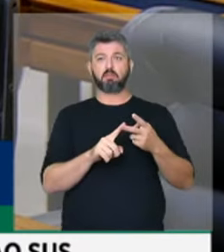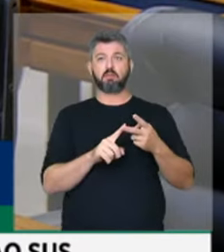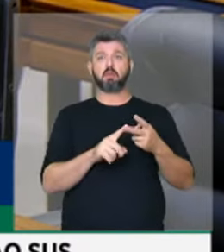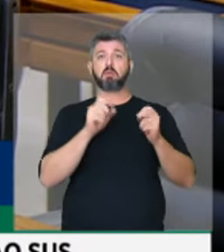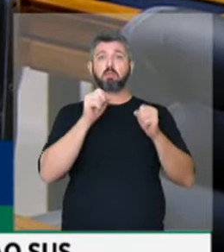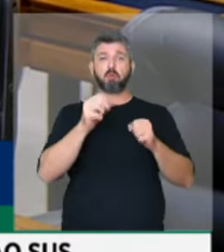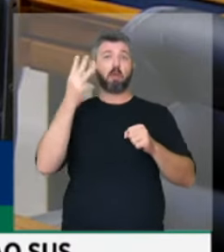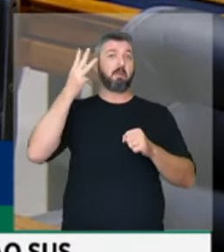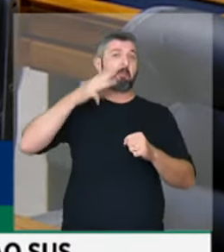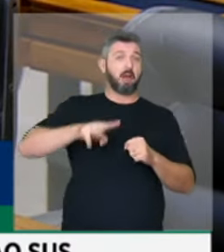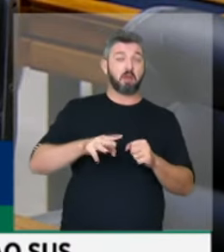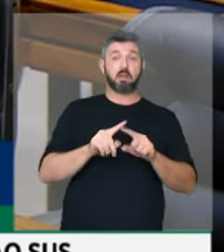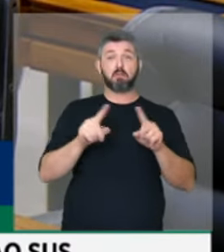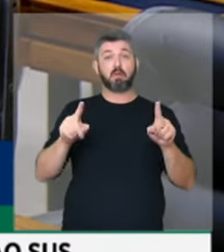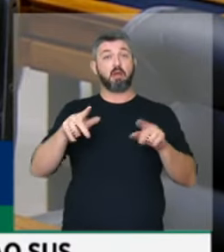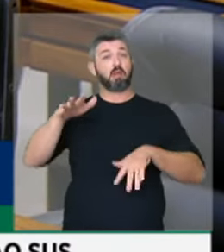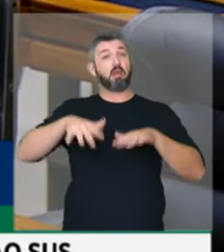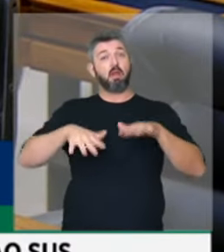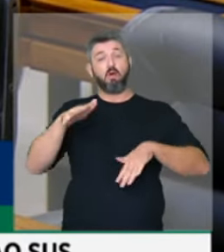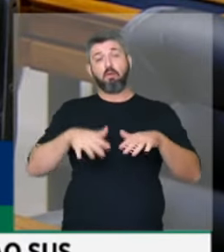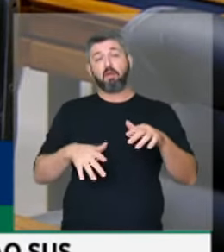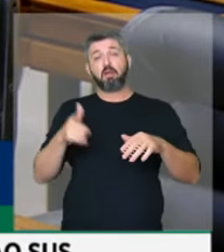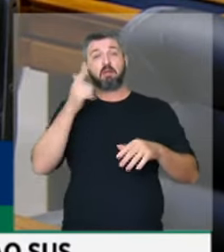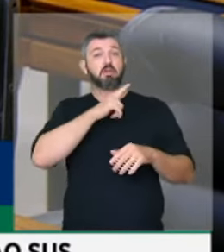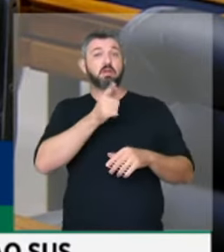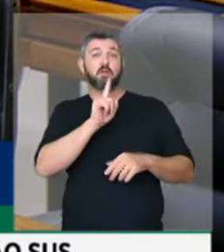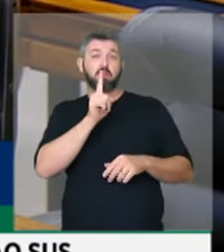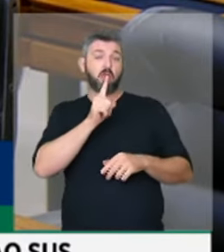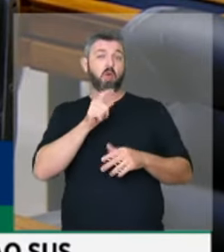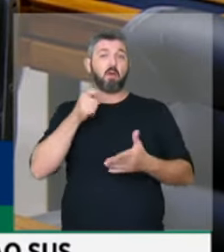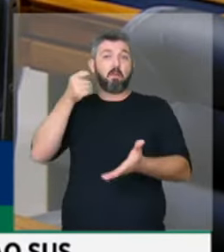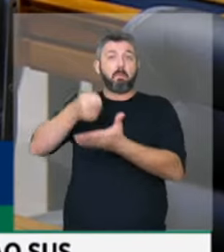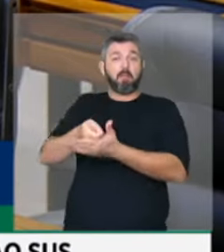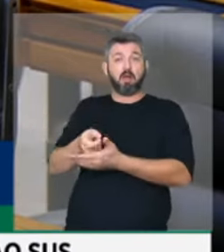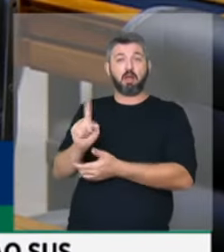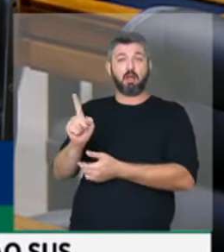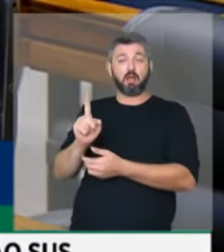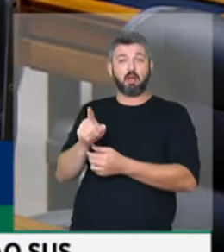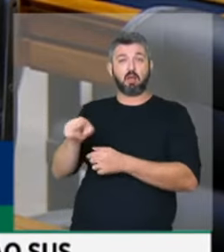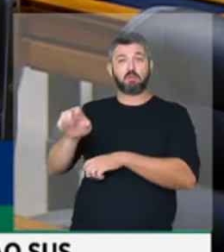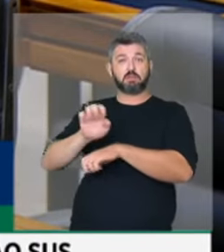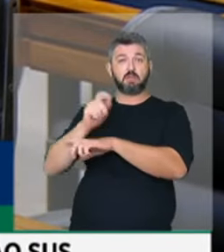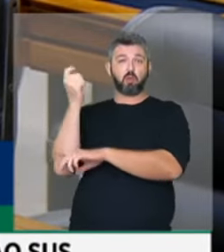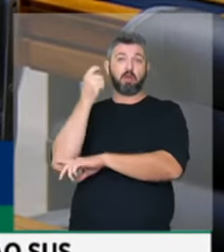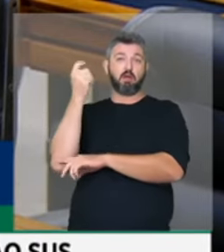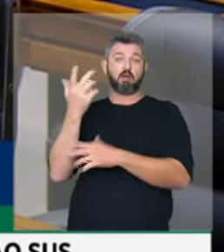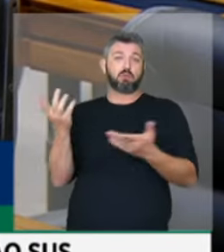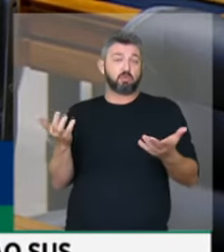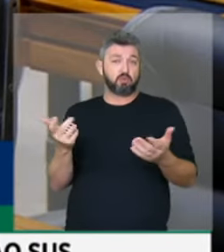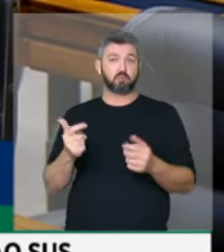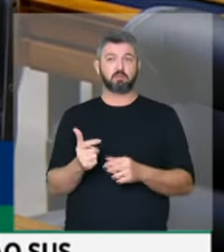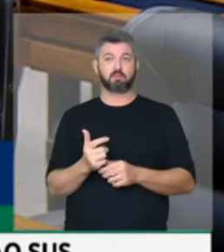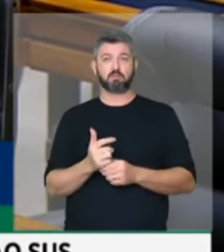QUE NÃO ATENDA AO ESTADO DO RIO DE GRANDE DO SUL, NÃO ATENDA O ESTADO DO MATO GROSSO, NÃO É POSSÍVEL ENGESSAR, HOJE NO ESTADO DO